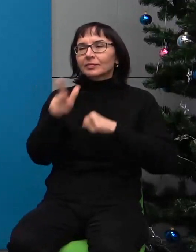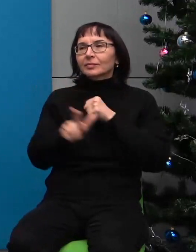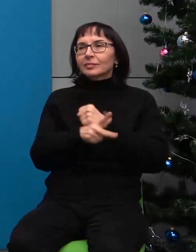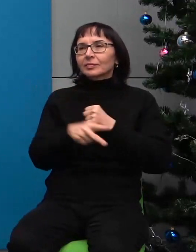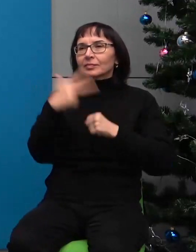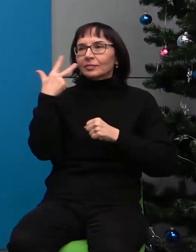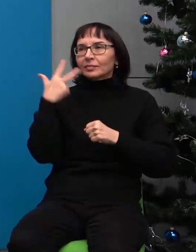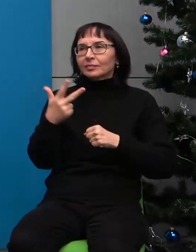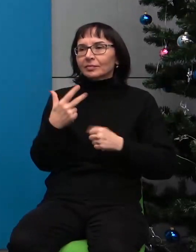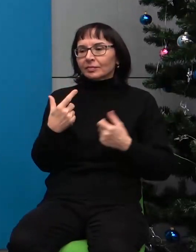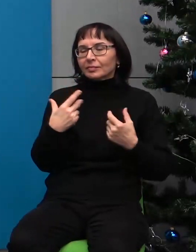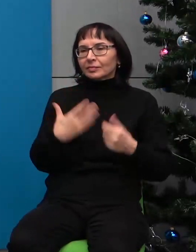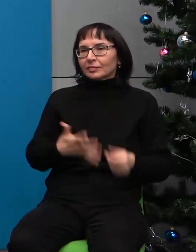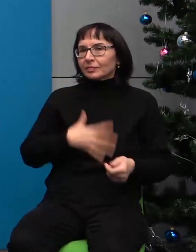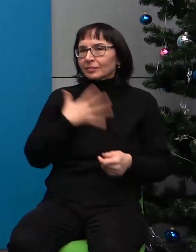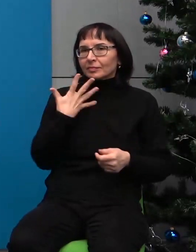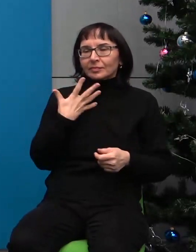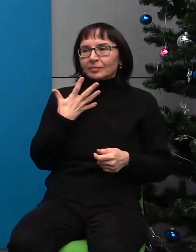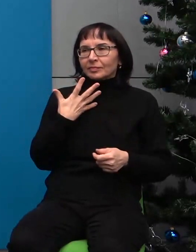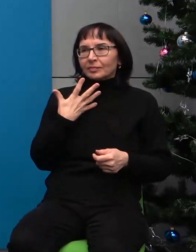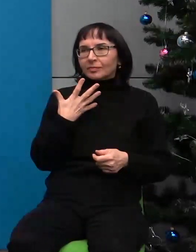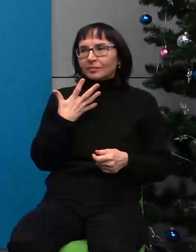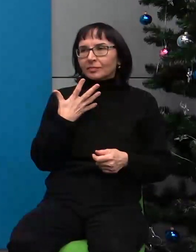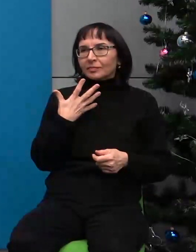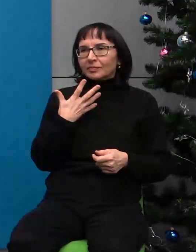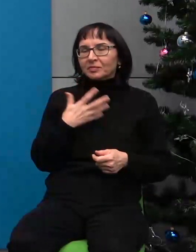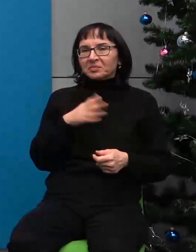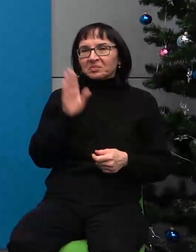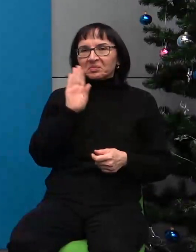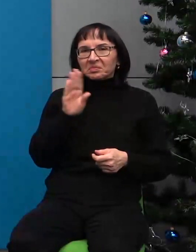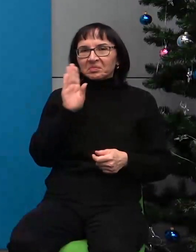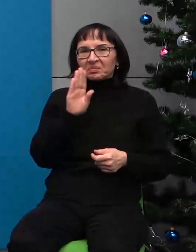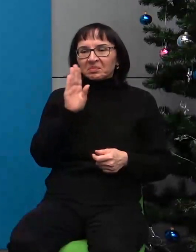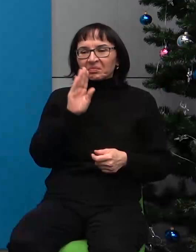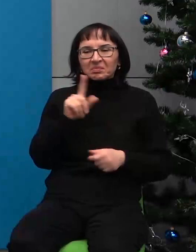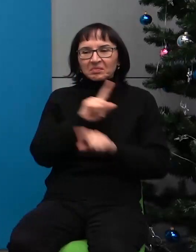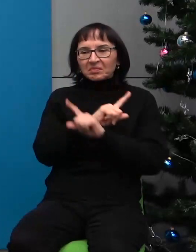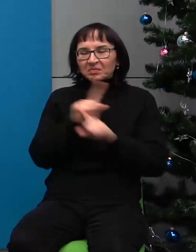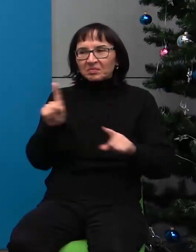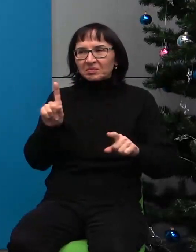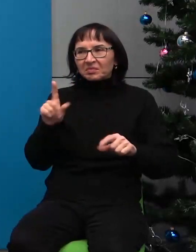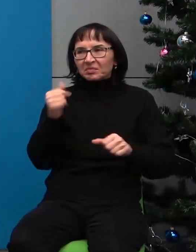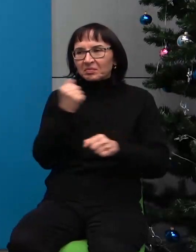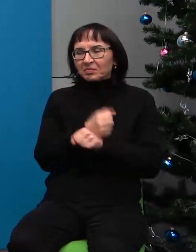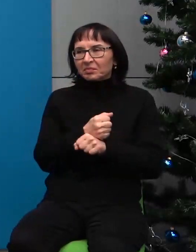ponieważ on był nie do ruszenia. On był jak Escobar. Wsadzono go w samolot.